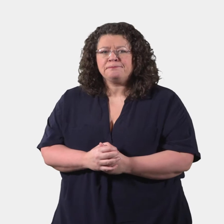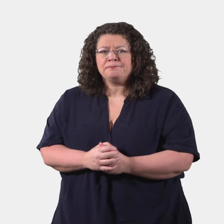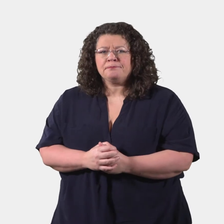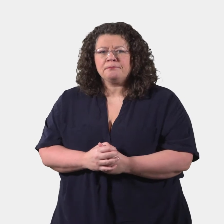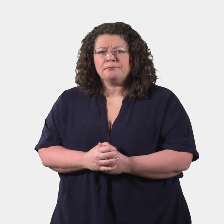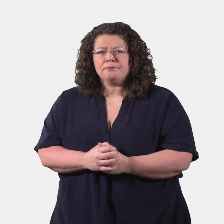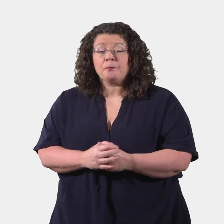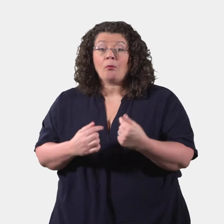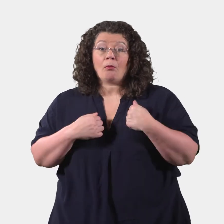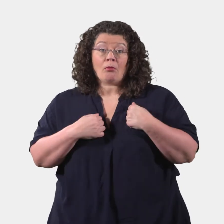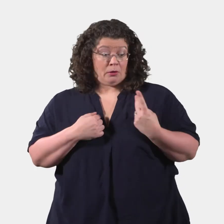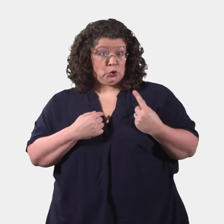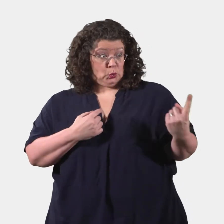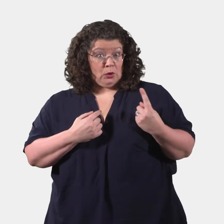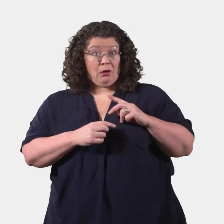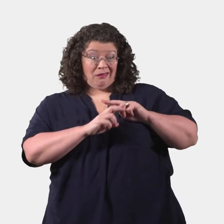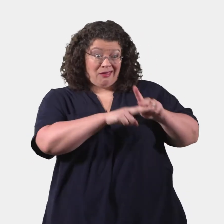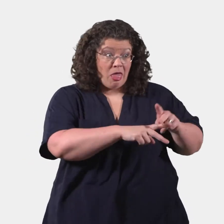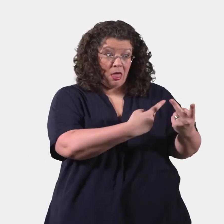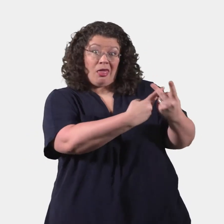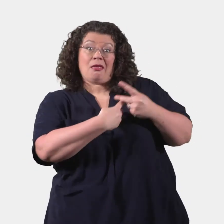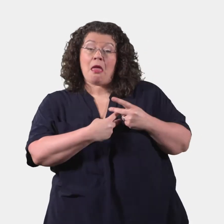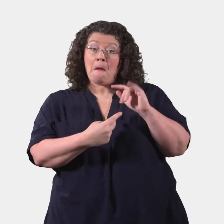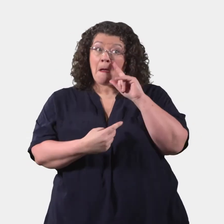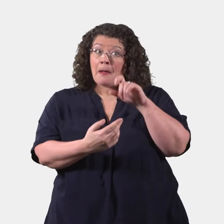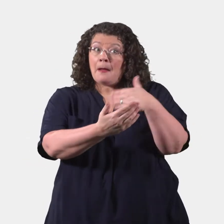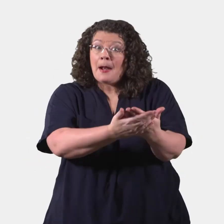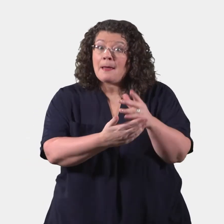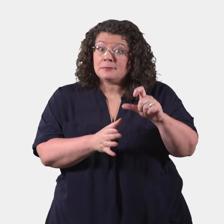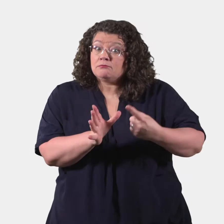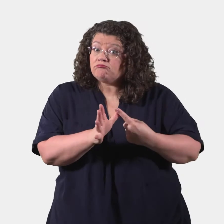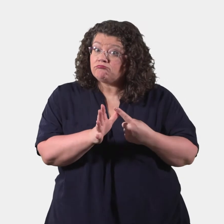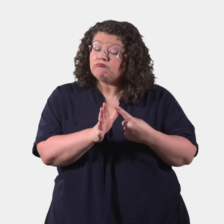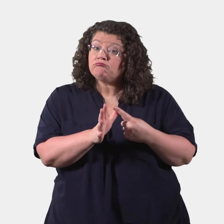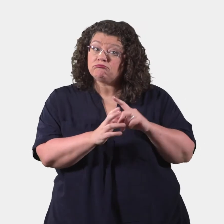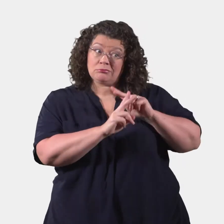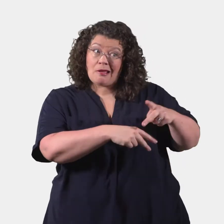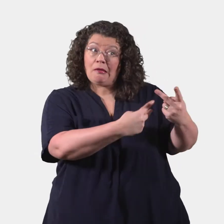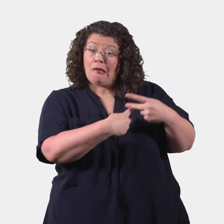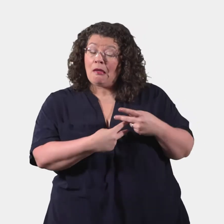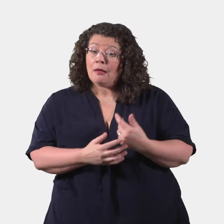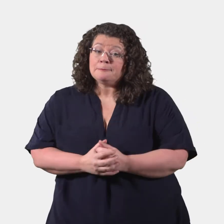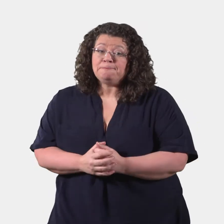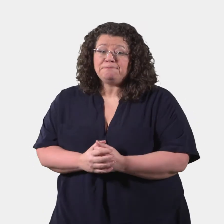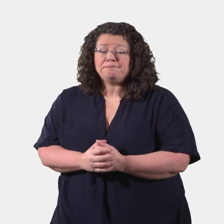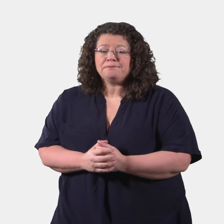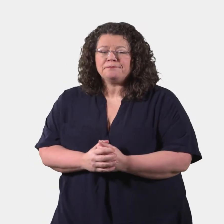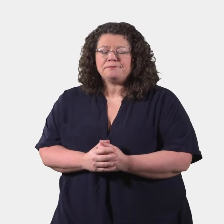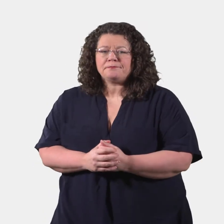Gall y ddau ohonoch chi gael Lwfans Gofalwyr hyd yn oed os ydych chi’n gofalu am eich gilydd.